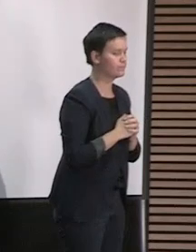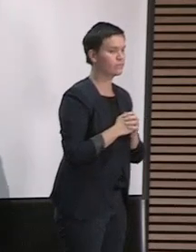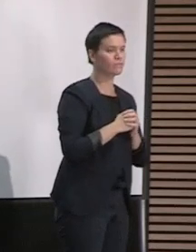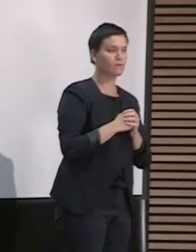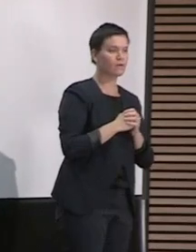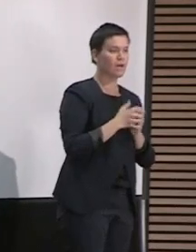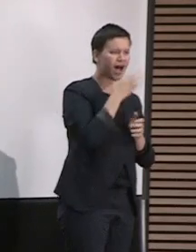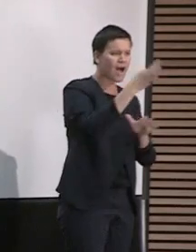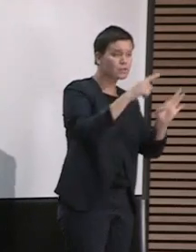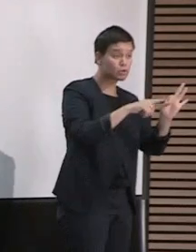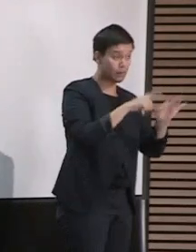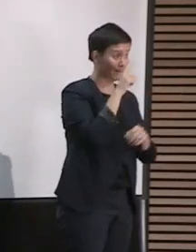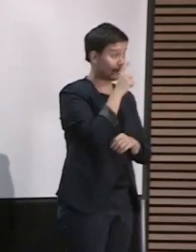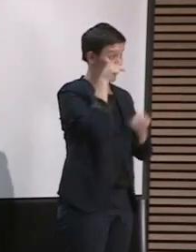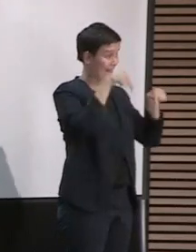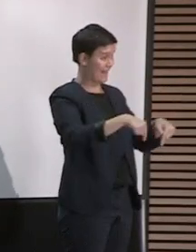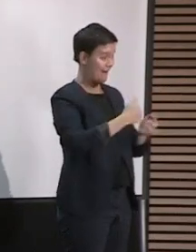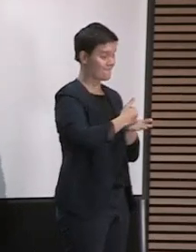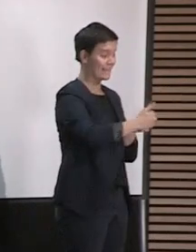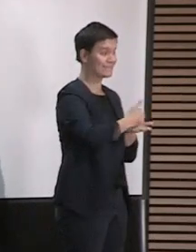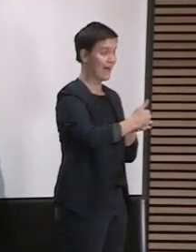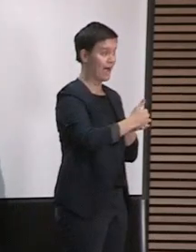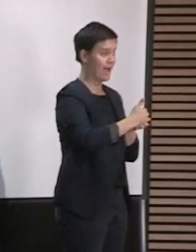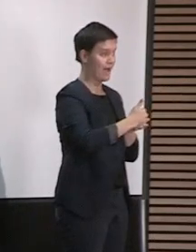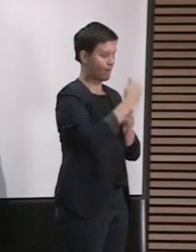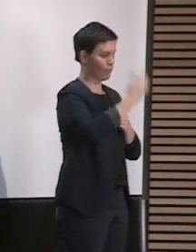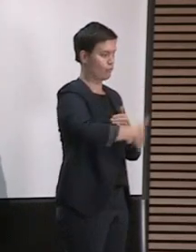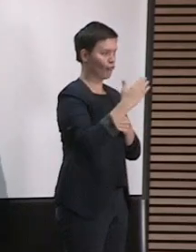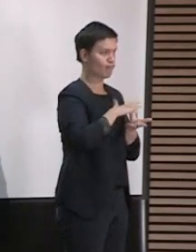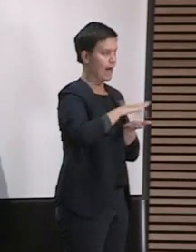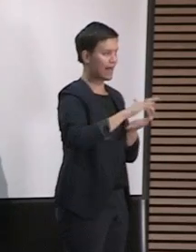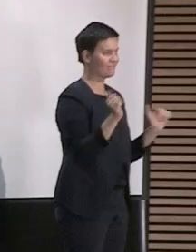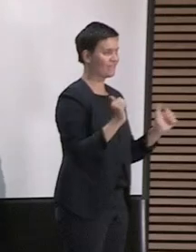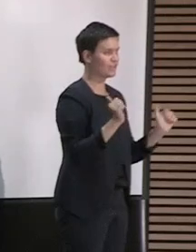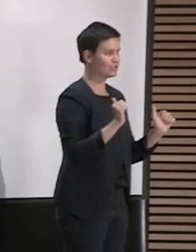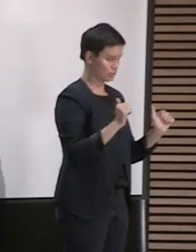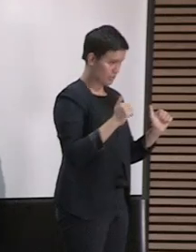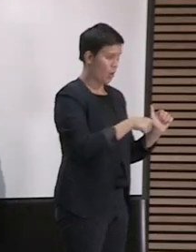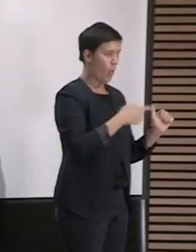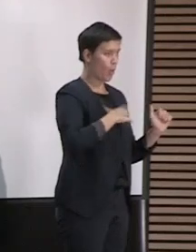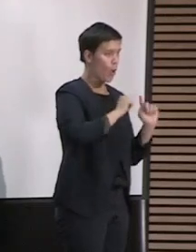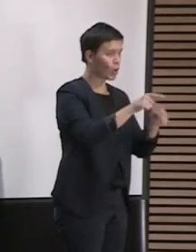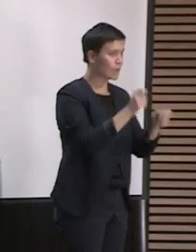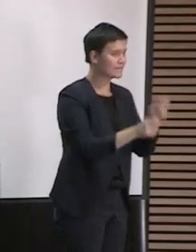rua, te whakah te whakahoutanga, nga huinga, e tika ana ki te ahurea. TE Minita, ka taea e au te patai ki a koe mo te hunga e